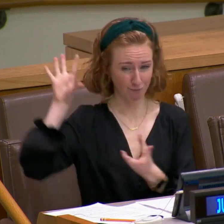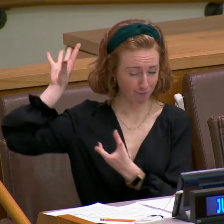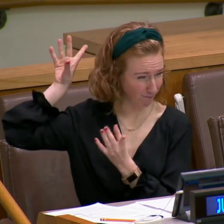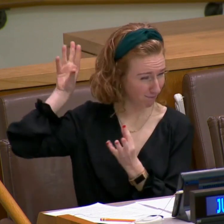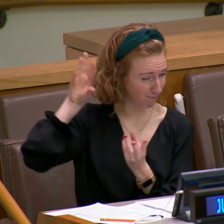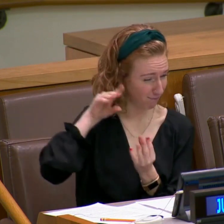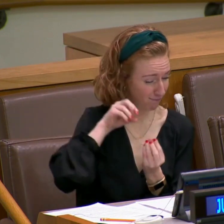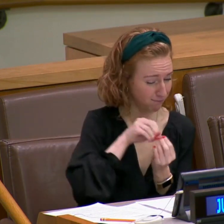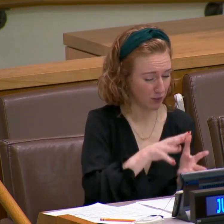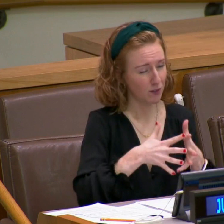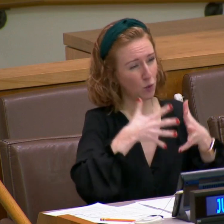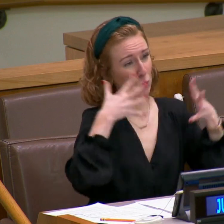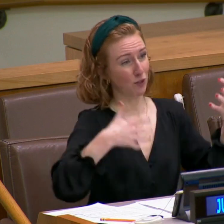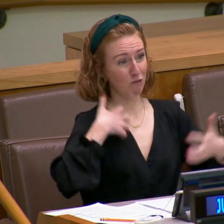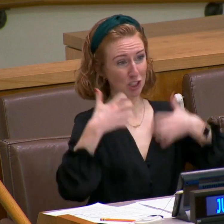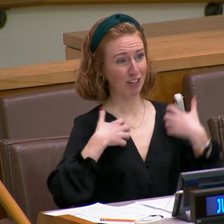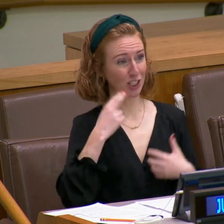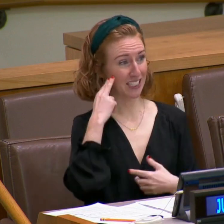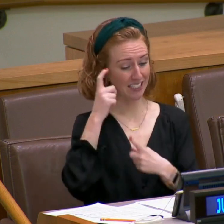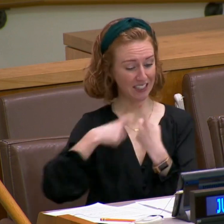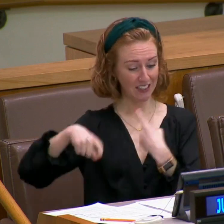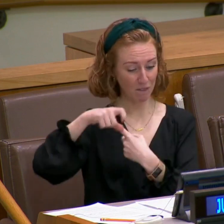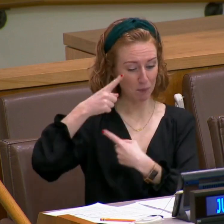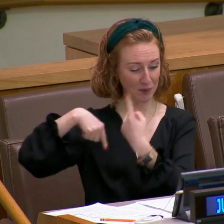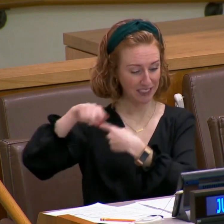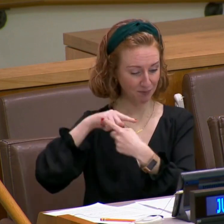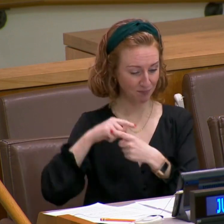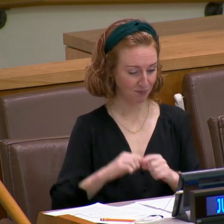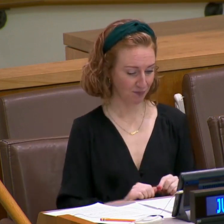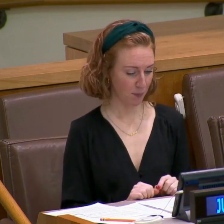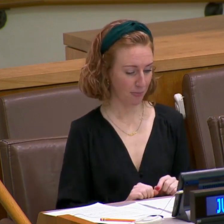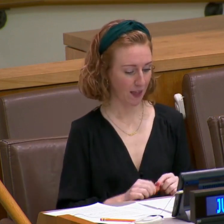Lo que estoy diciendo es la amalgama de las grandes frustraciones dentro de la Comunidad Sorda.